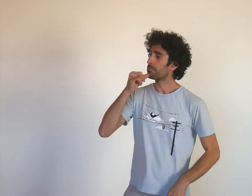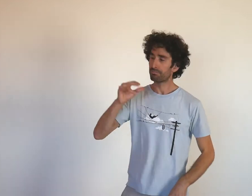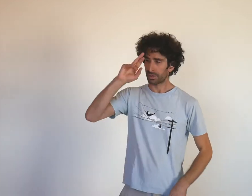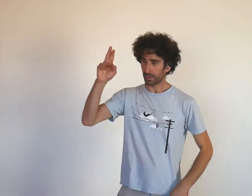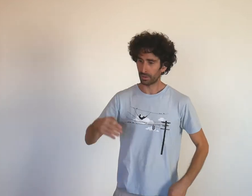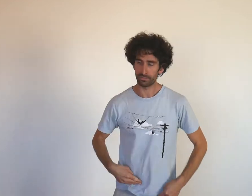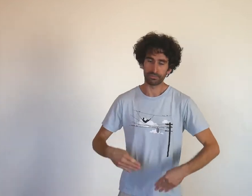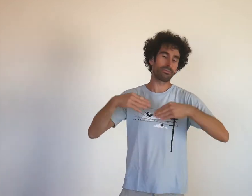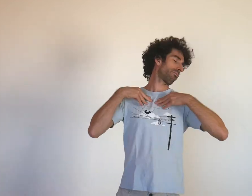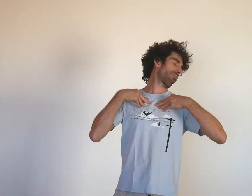Et pour les petits rêveurs...